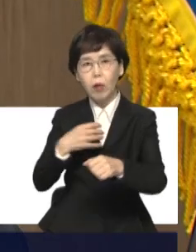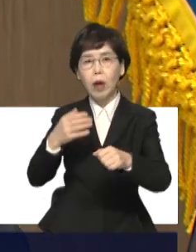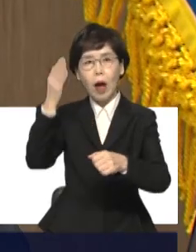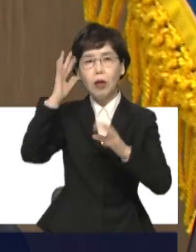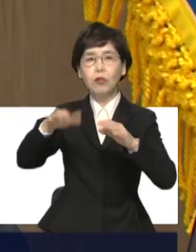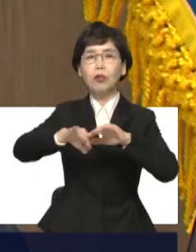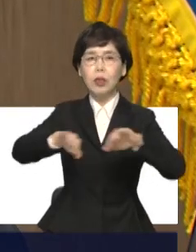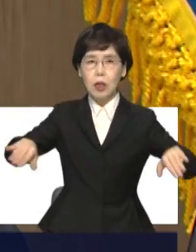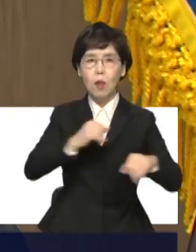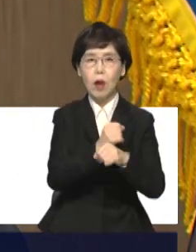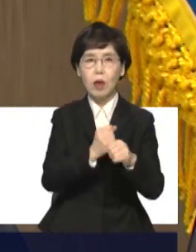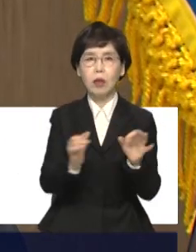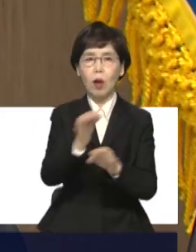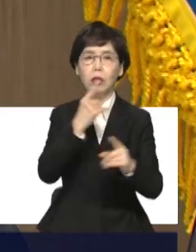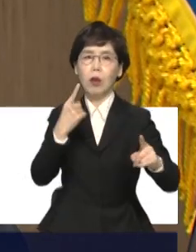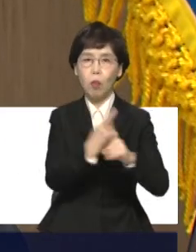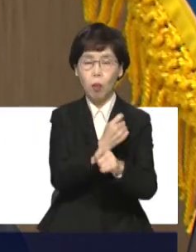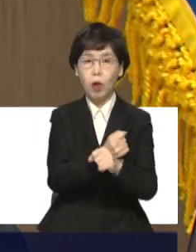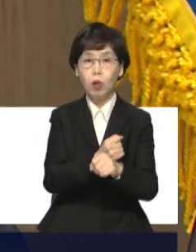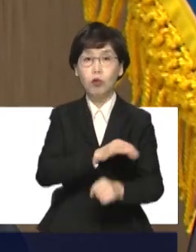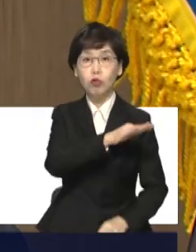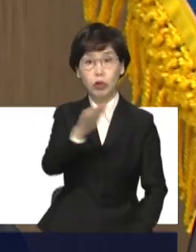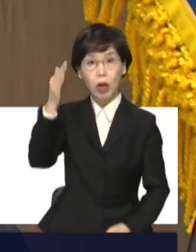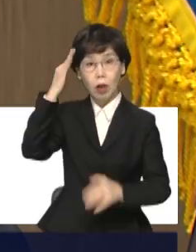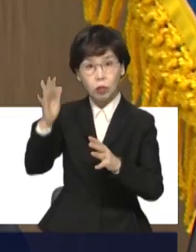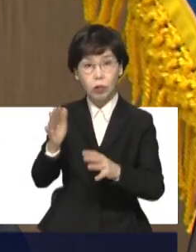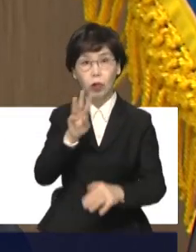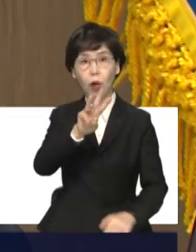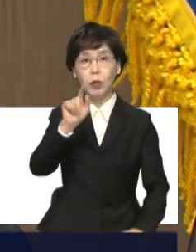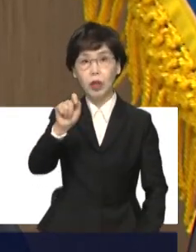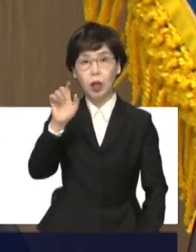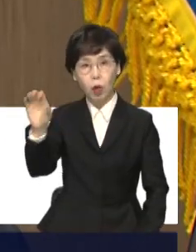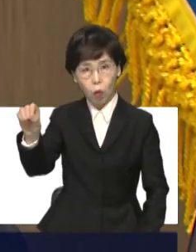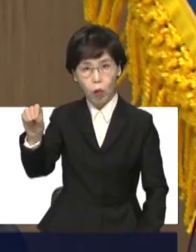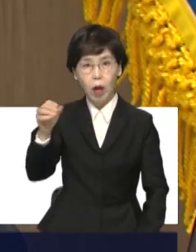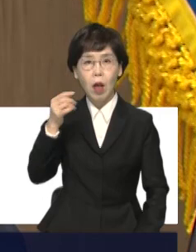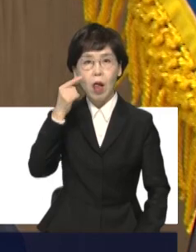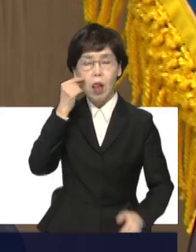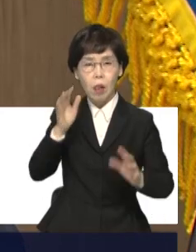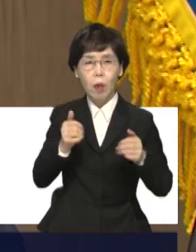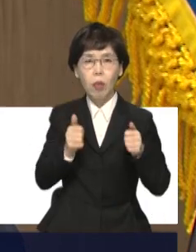이어졌으며 우리도 일본을 WTO에 제소하고